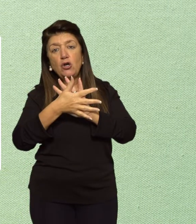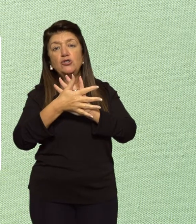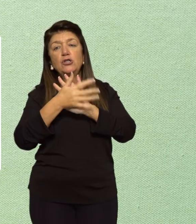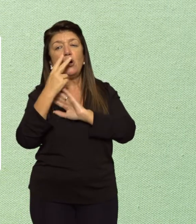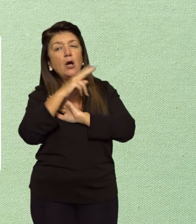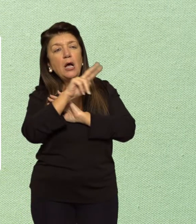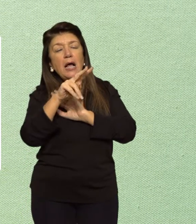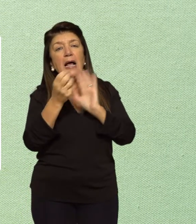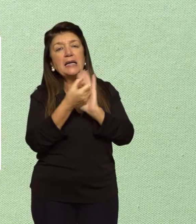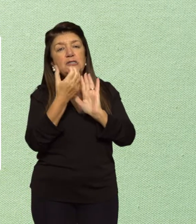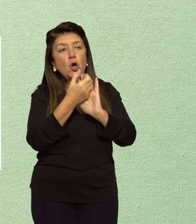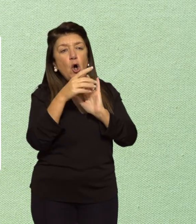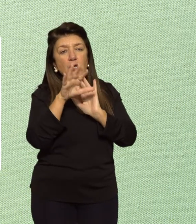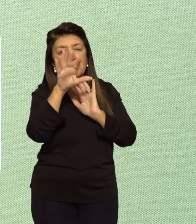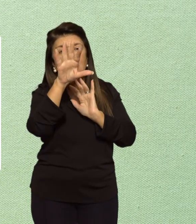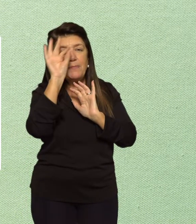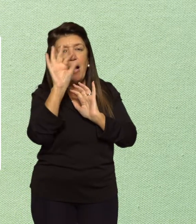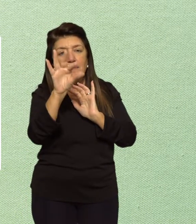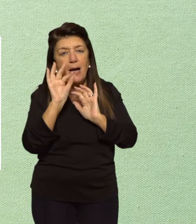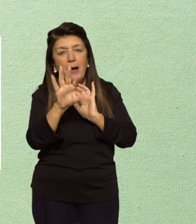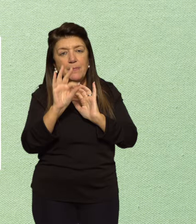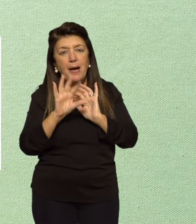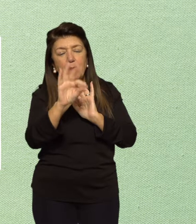piuttosto che andare a vedere che cosa non funziona e sentirsi dispiaciuti per quello